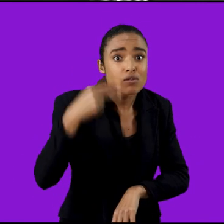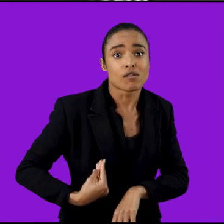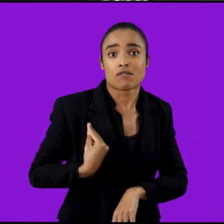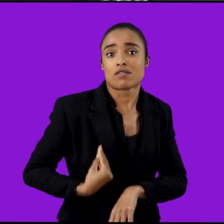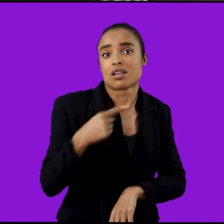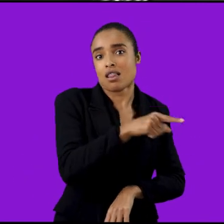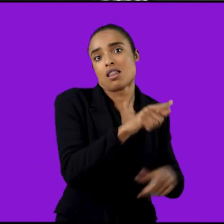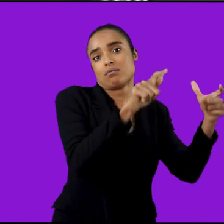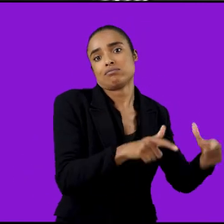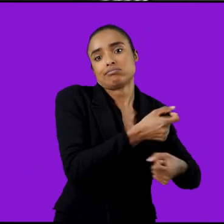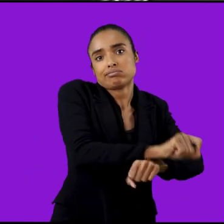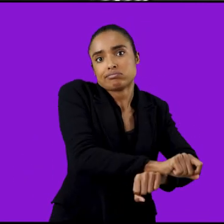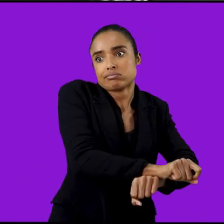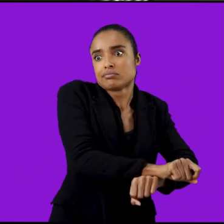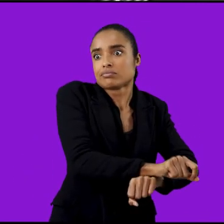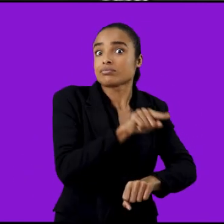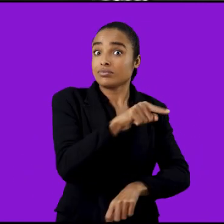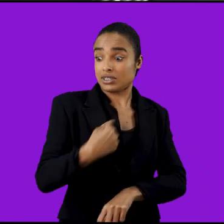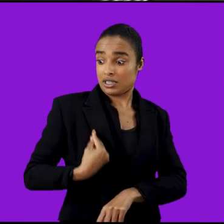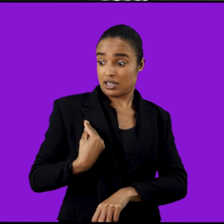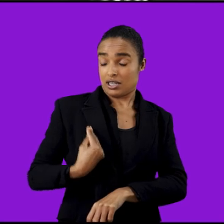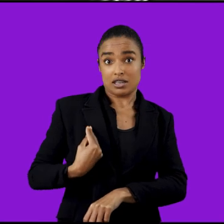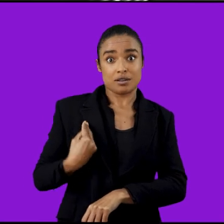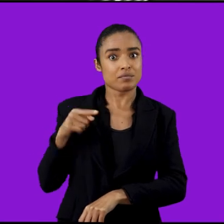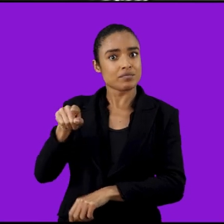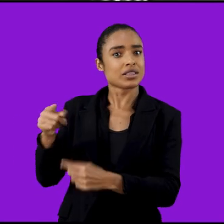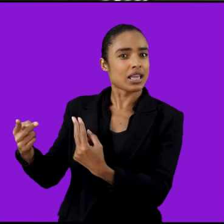Mas a gente viveu uma coisa maravilhosa que foi o seguinte. O pessoal da penitenciária